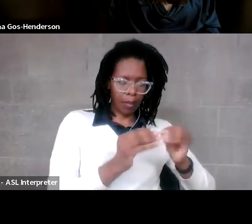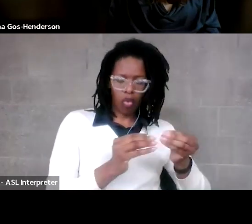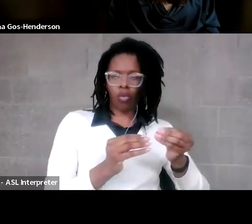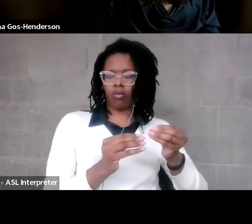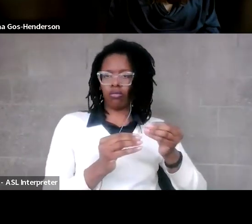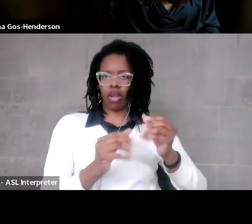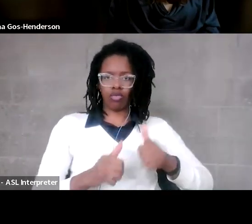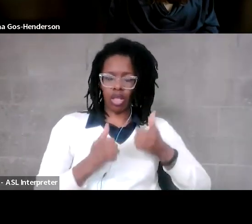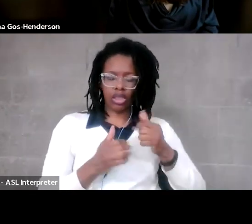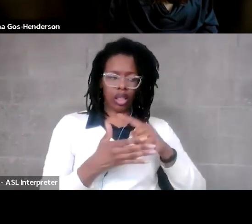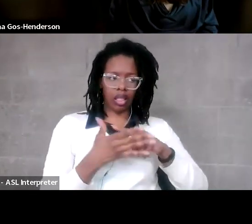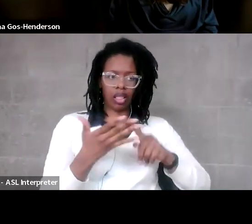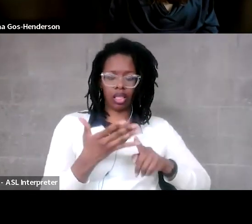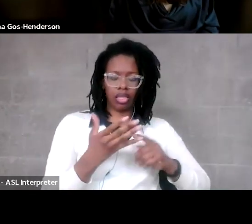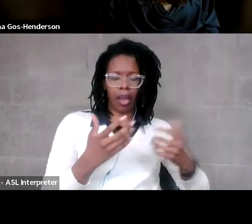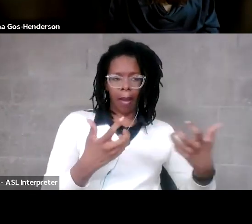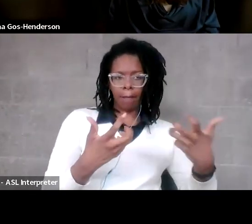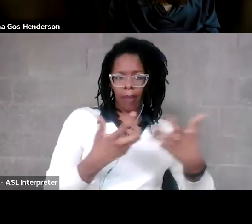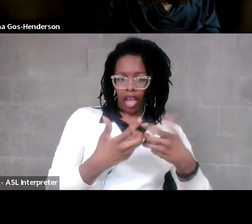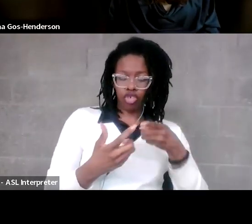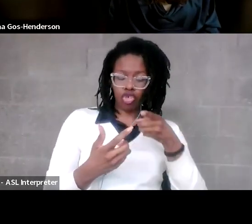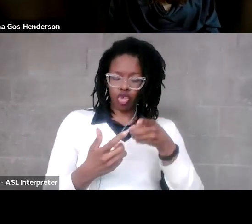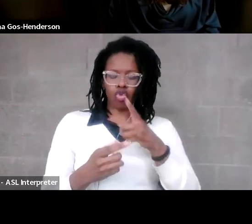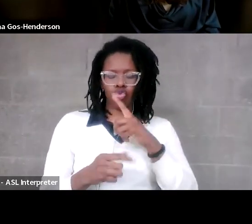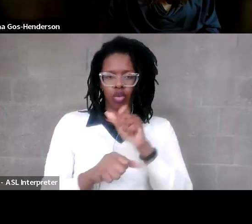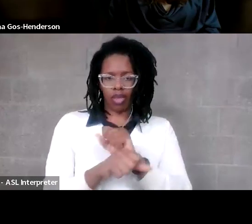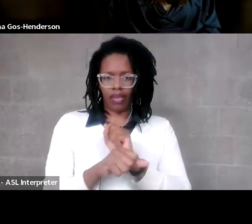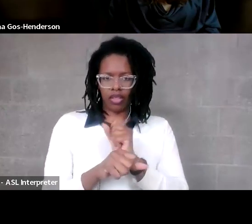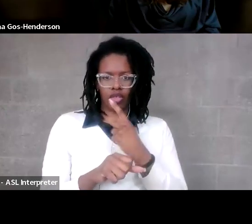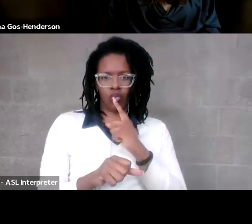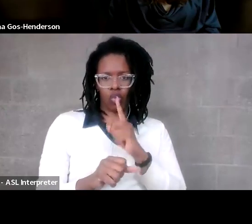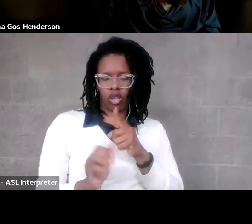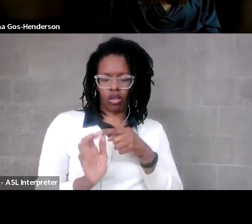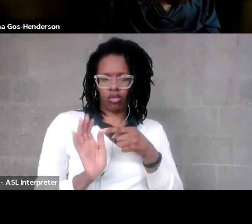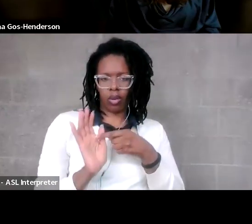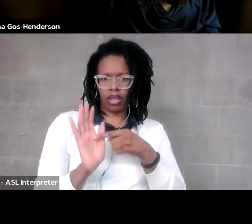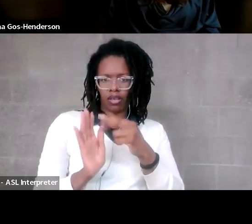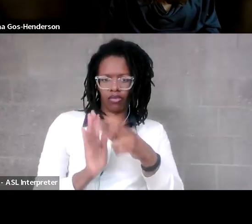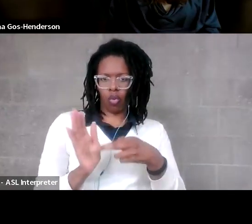que eres quien dices ser en esto, y luego estarás actuando en este rol de representante.